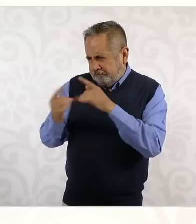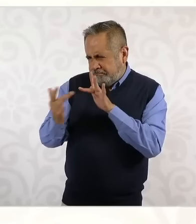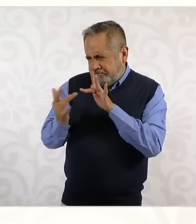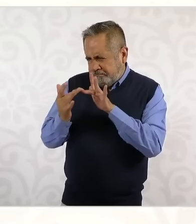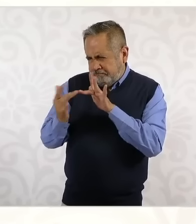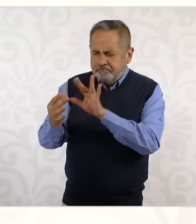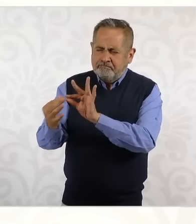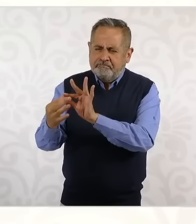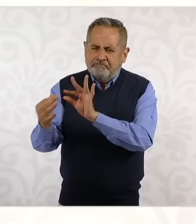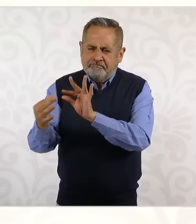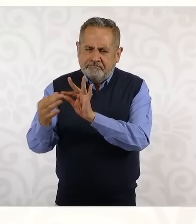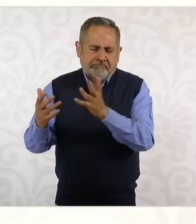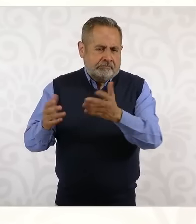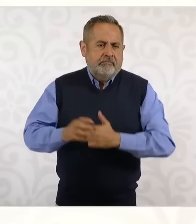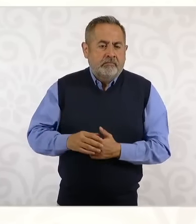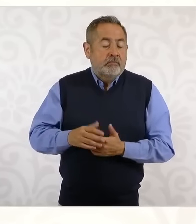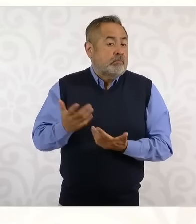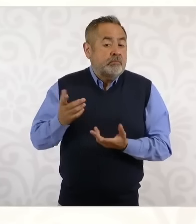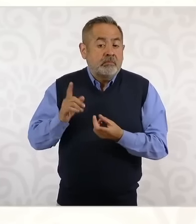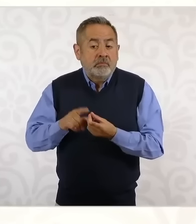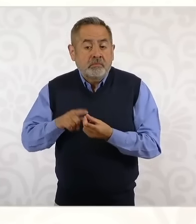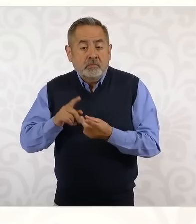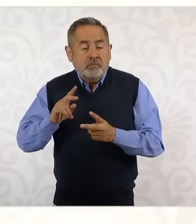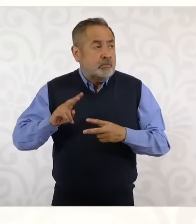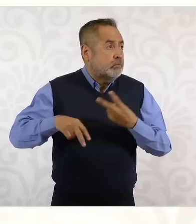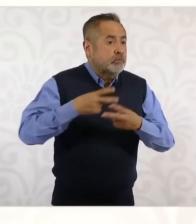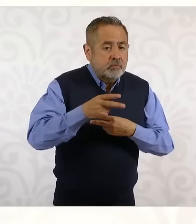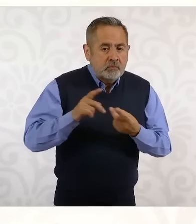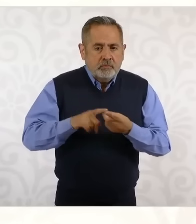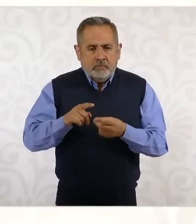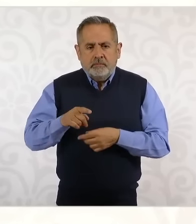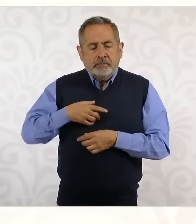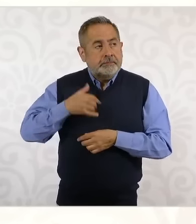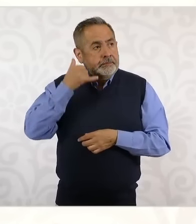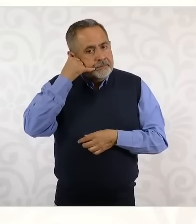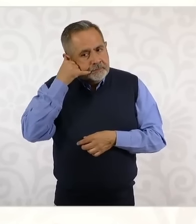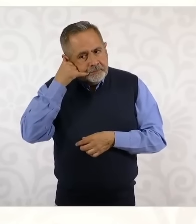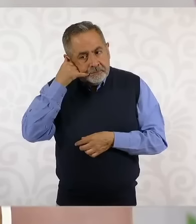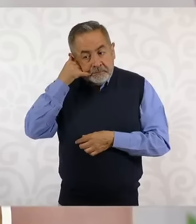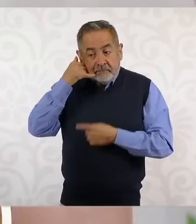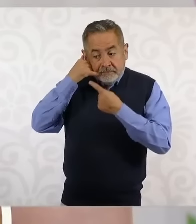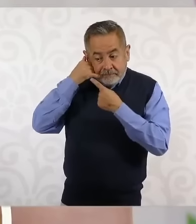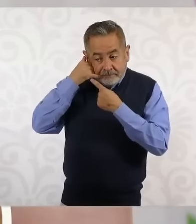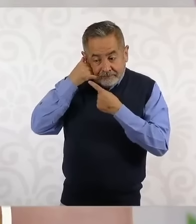pero a dónde pueden acudir ahí les dicen. No es que de ahí tengan que iniciar su trámite. Ya se